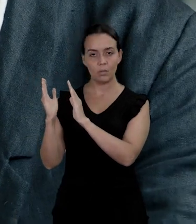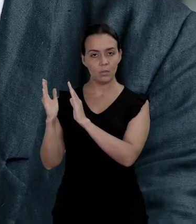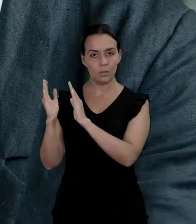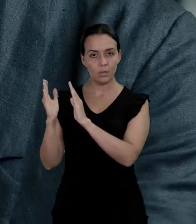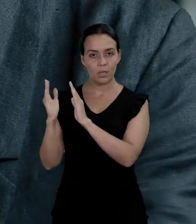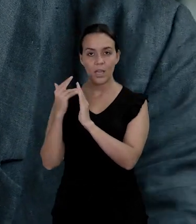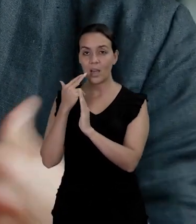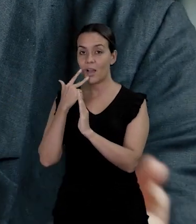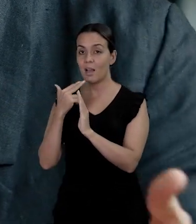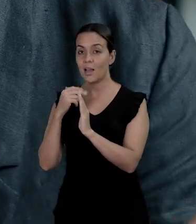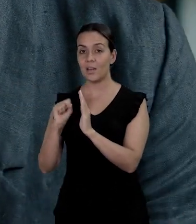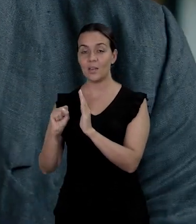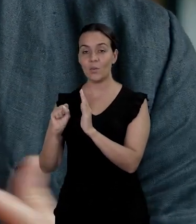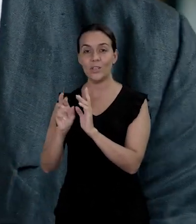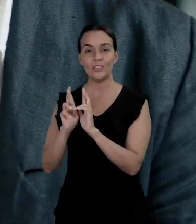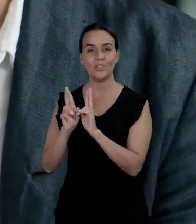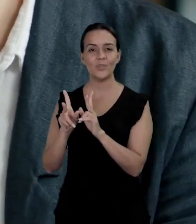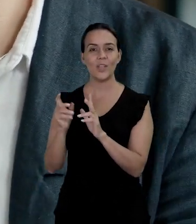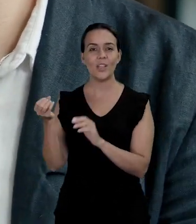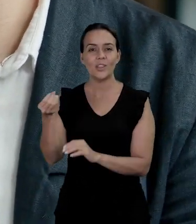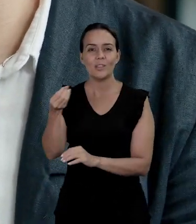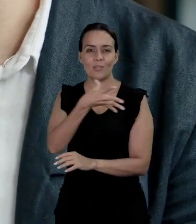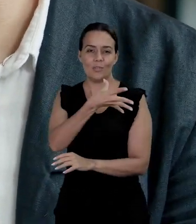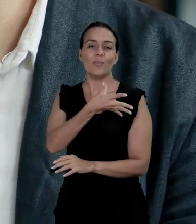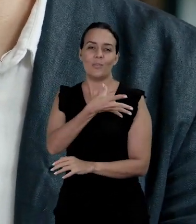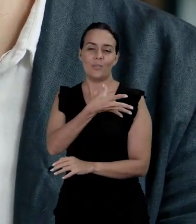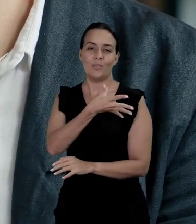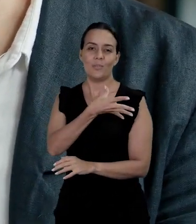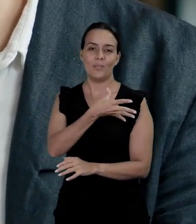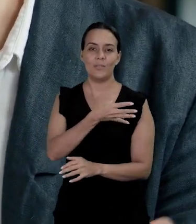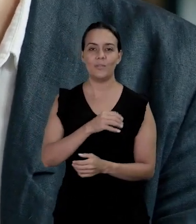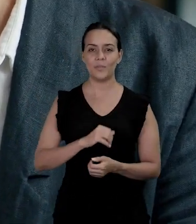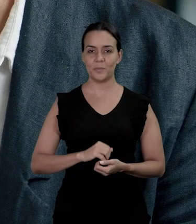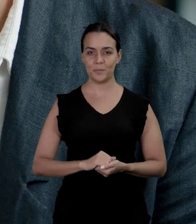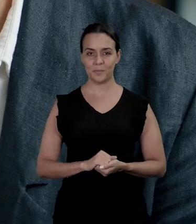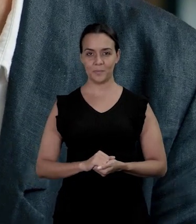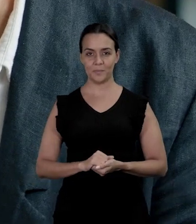era a fronteira de uma linguagem jornalística moderna, nova.